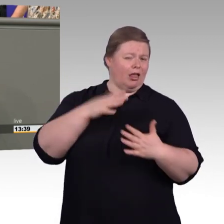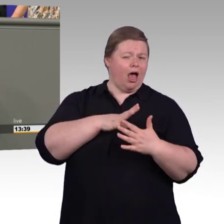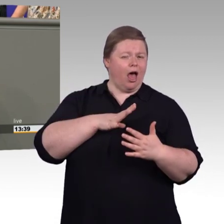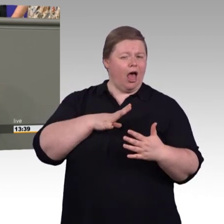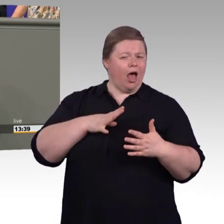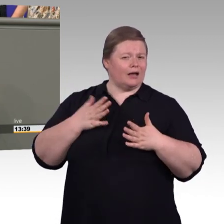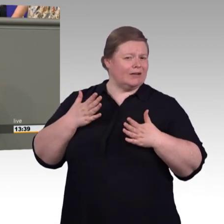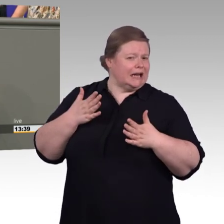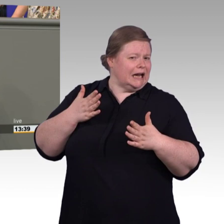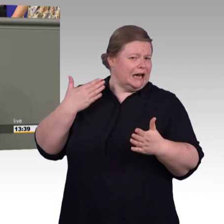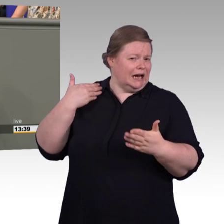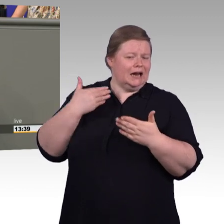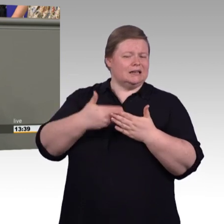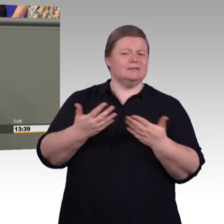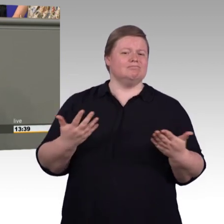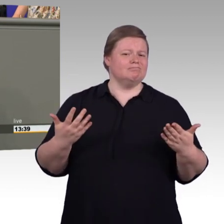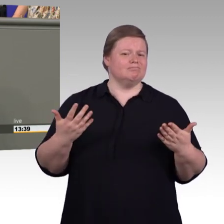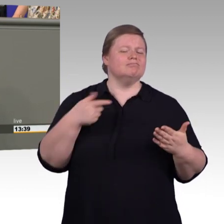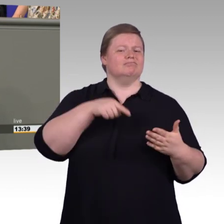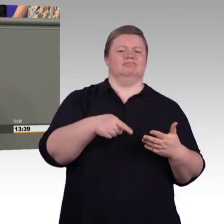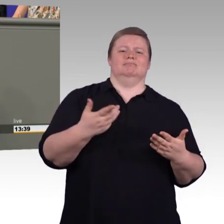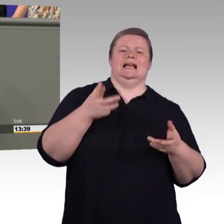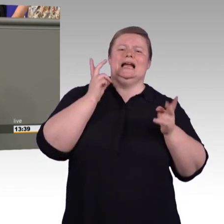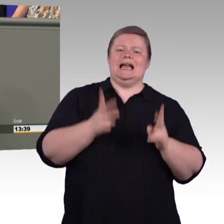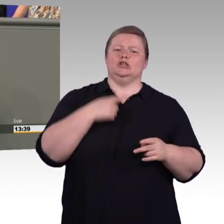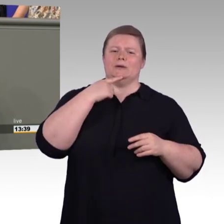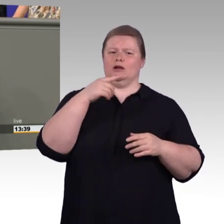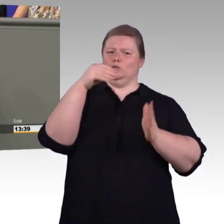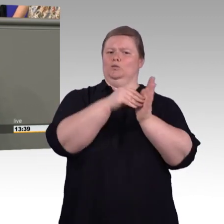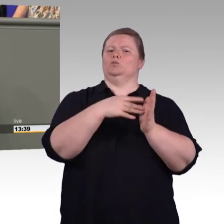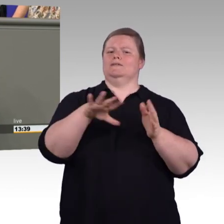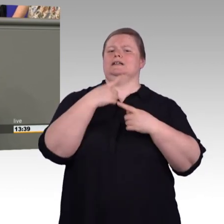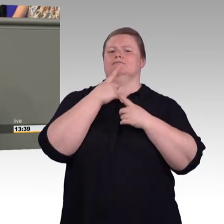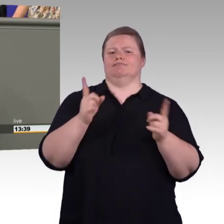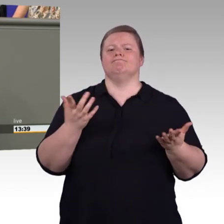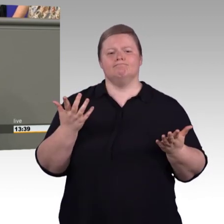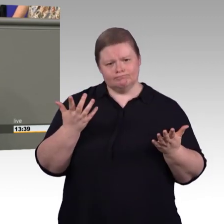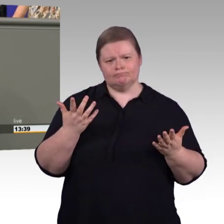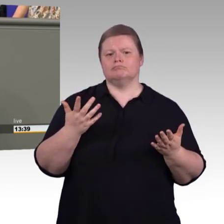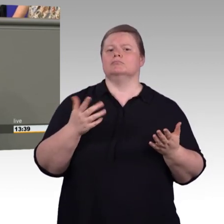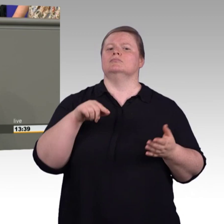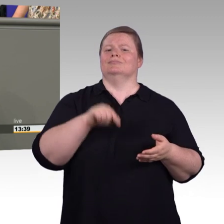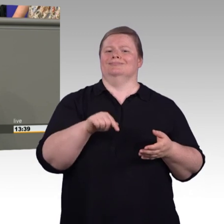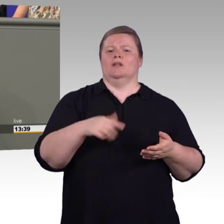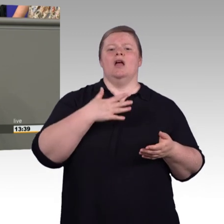auch im Mittelpunkt des Erziehungsauftrages, was auch dazu geführt hat, dass sich in unserem Land bereits zurecht unendlich viel getan hat.